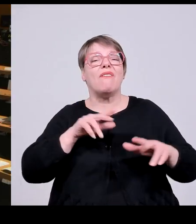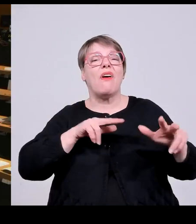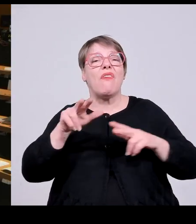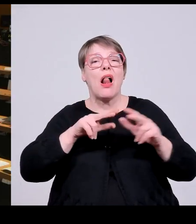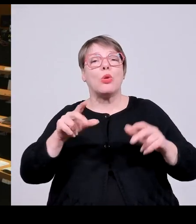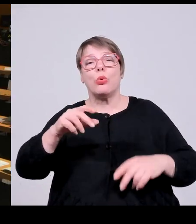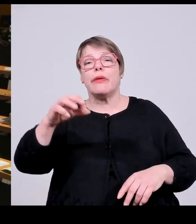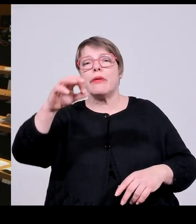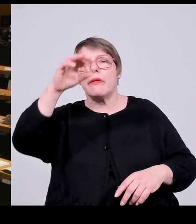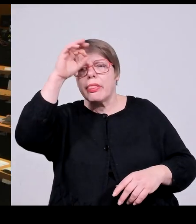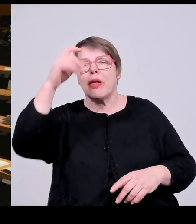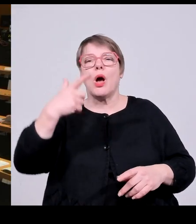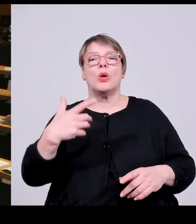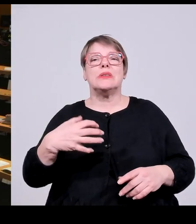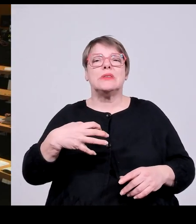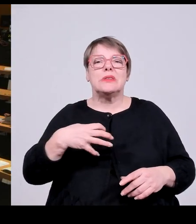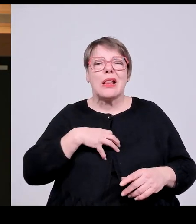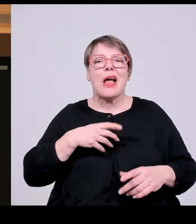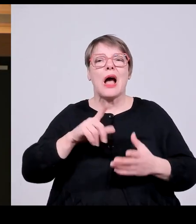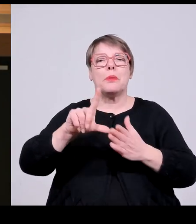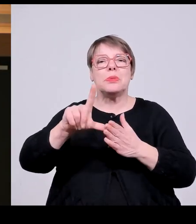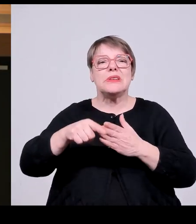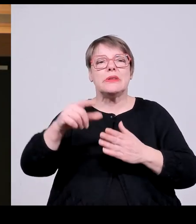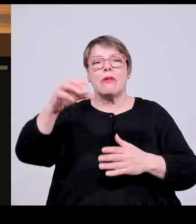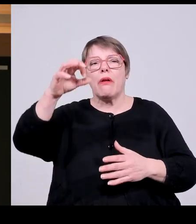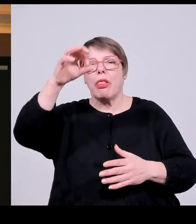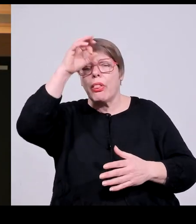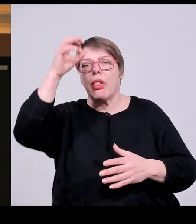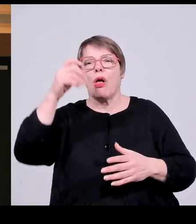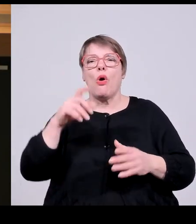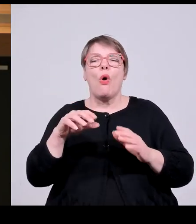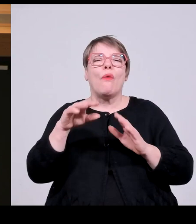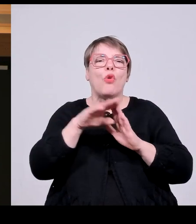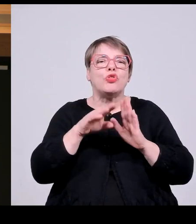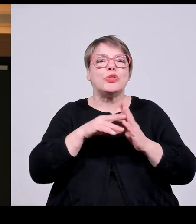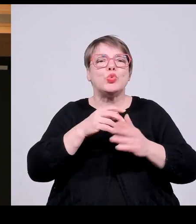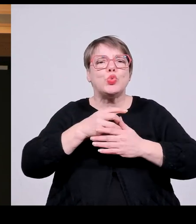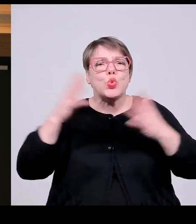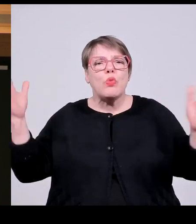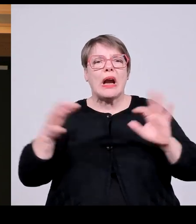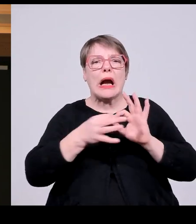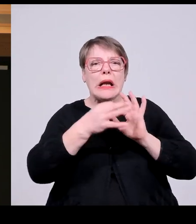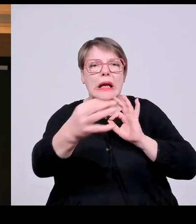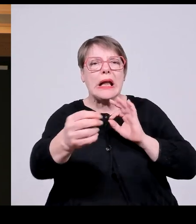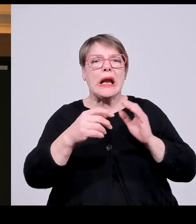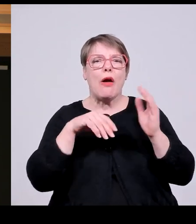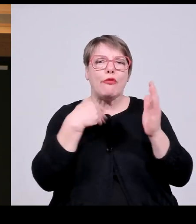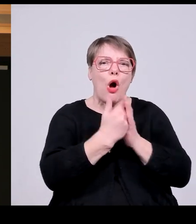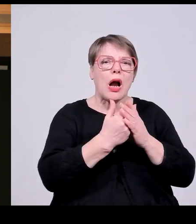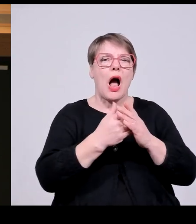Die FDP hat uns dazu noch einige Überraschungseier in Ihren Antrag versteckt, die wir so nicht mittragen können.